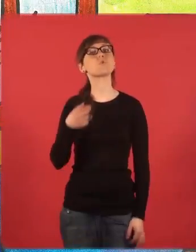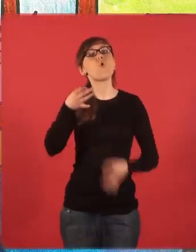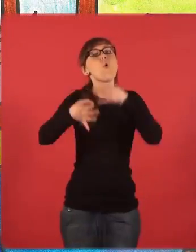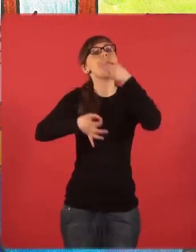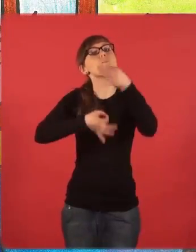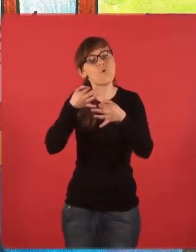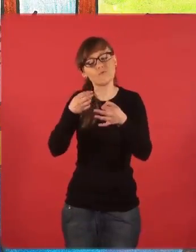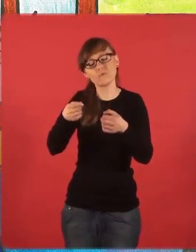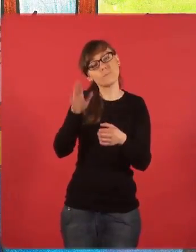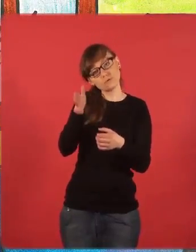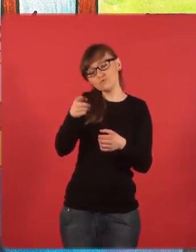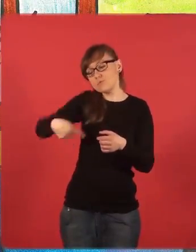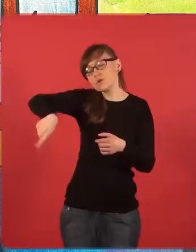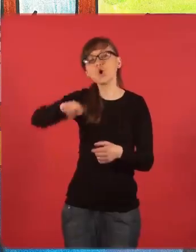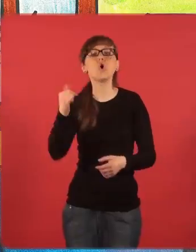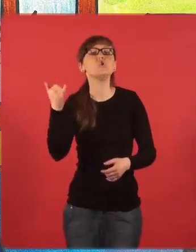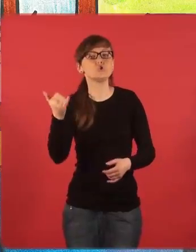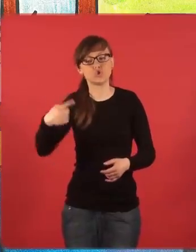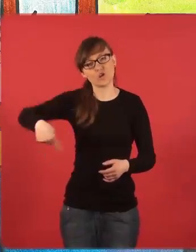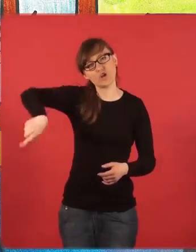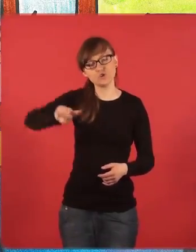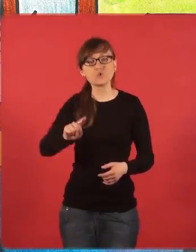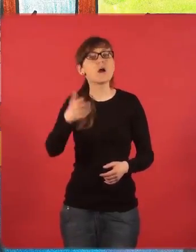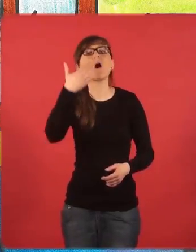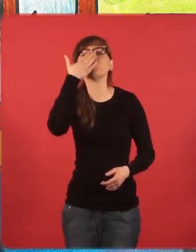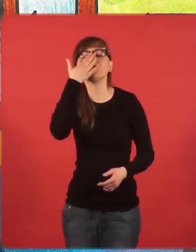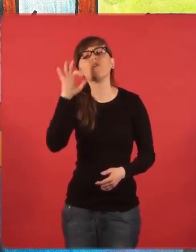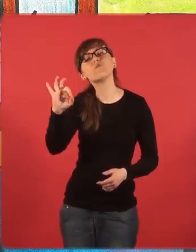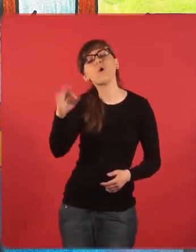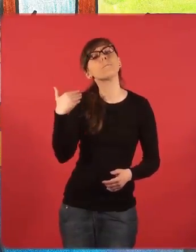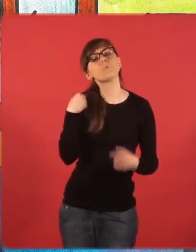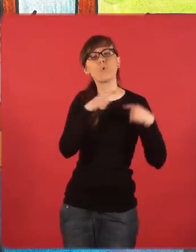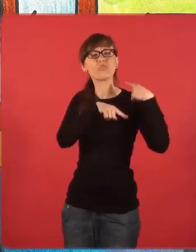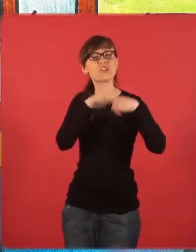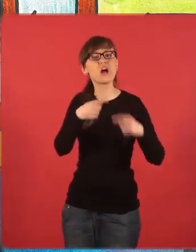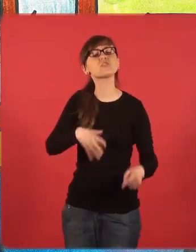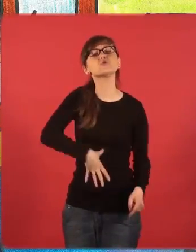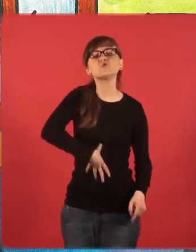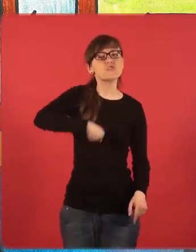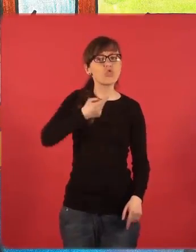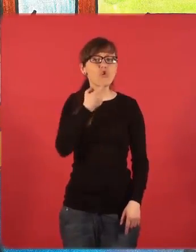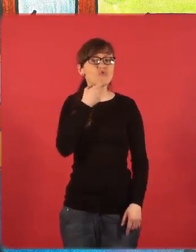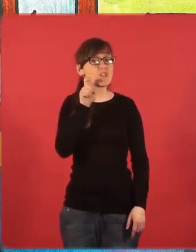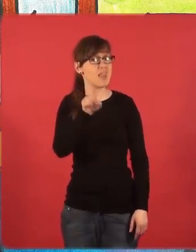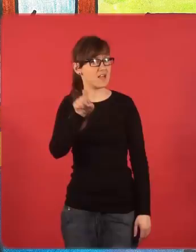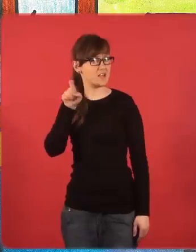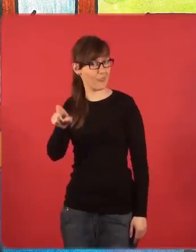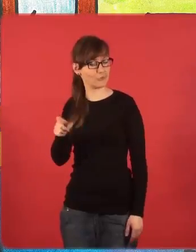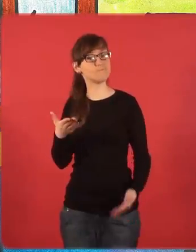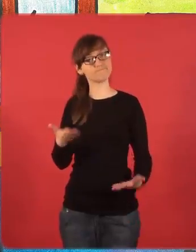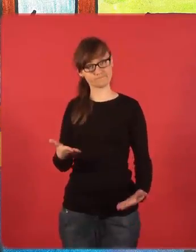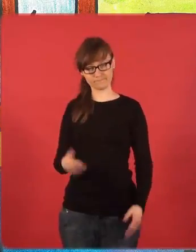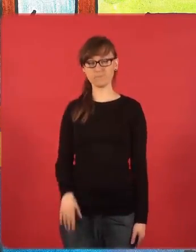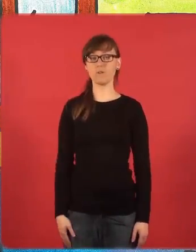Opowiem teraz jak dzieci w Bullerbyn obchodziły święta Wielkanocne.